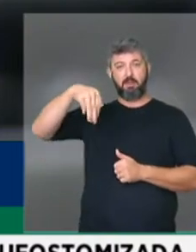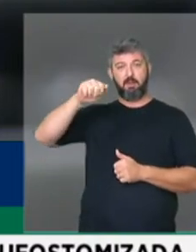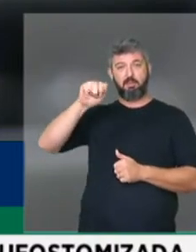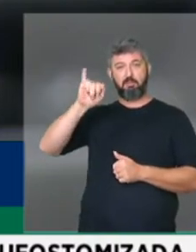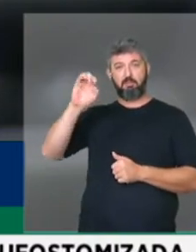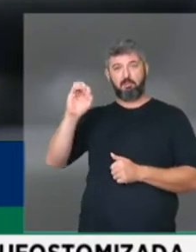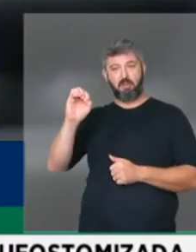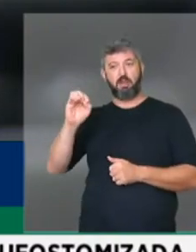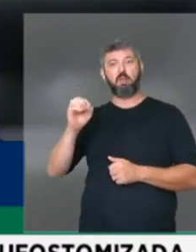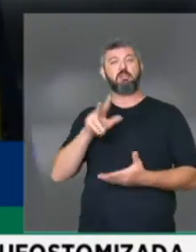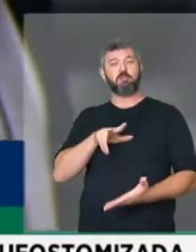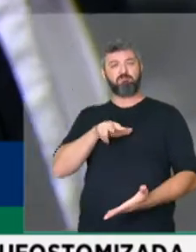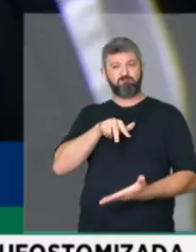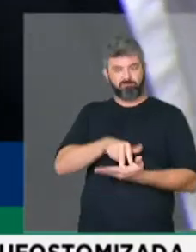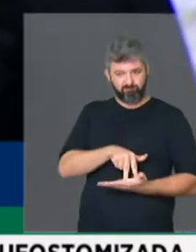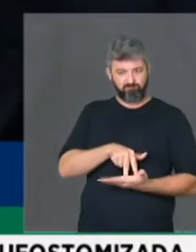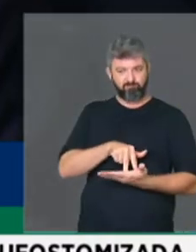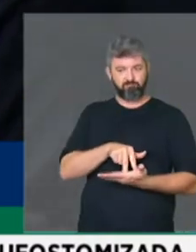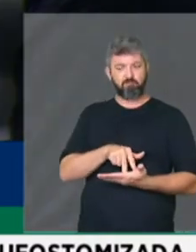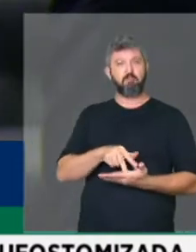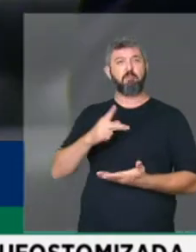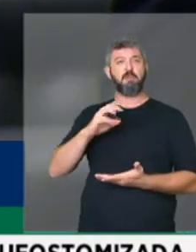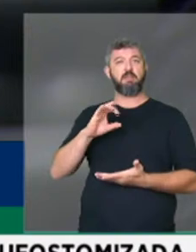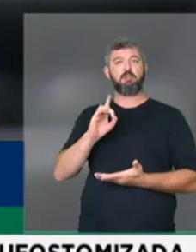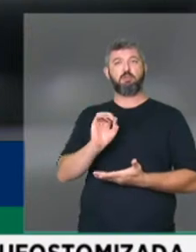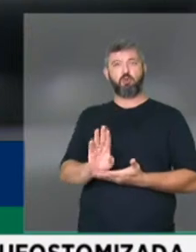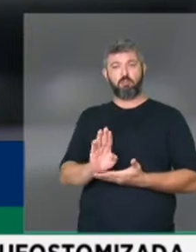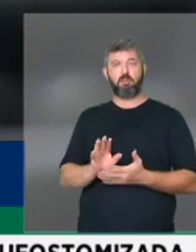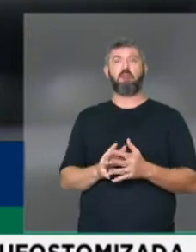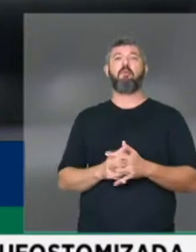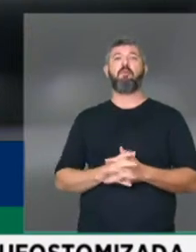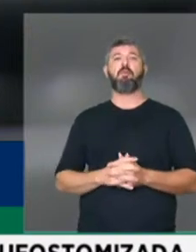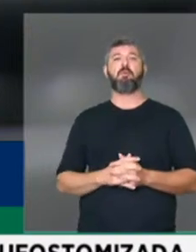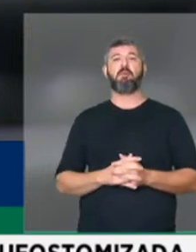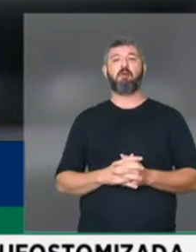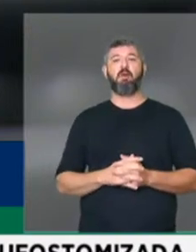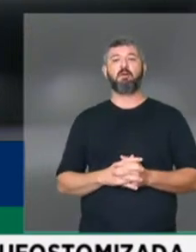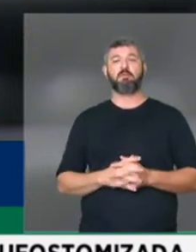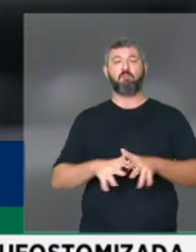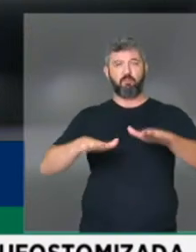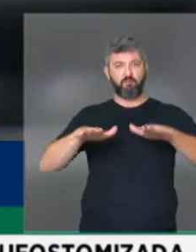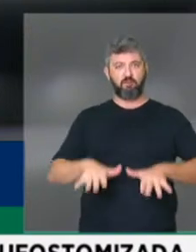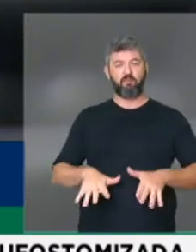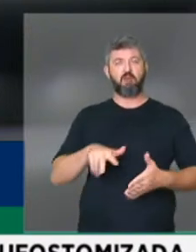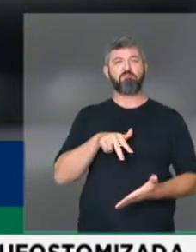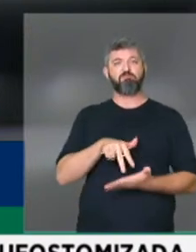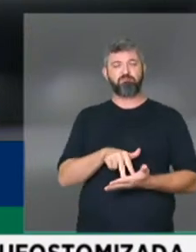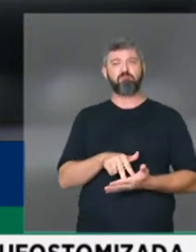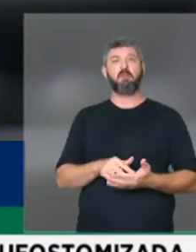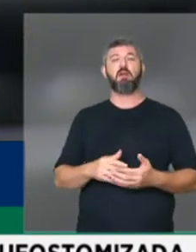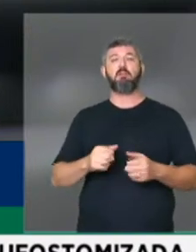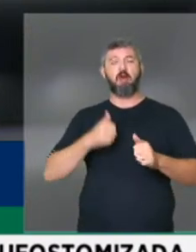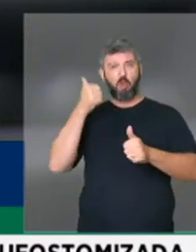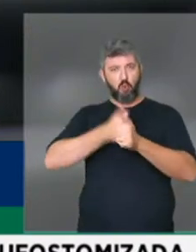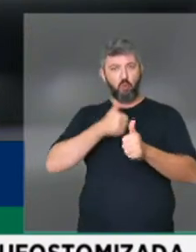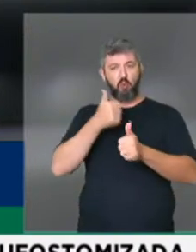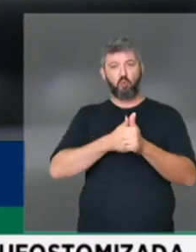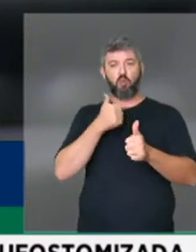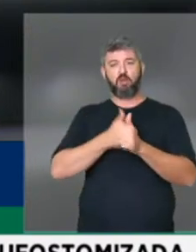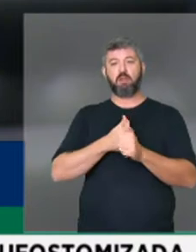EMPREGO E MANTER A NOSSA LUTA DE SEMPRE PELO IMPEACHMENT DE JAIR BOLSONARO. ESSA É A NOSSA BATALHA. PORQUE ESSE GOVERNO NÃO TEM NENHUMA